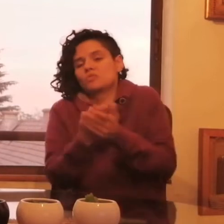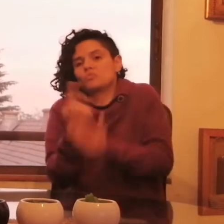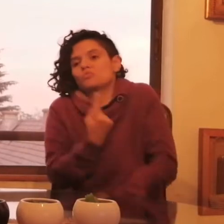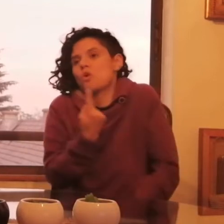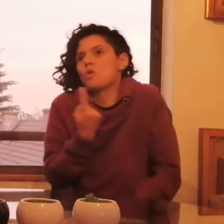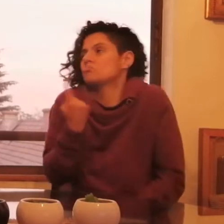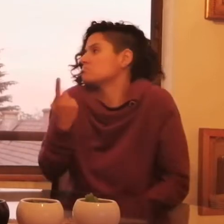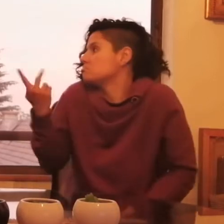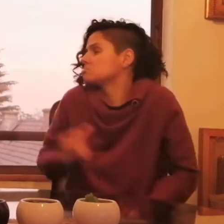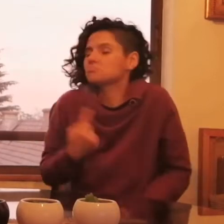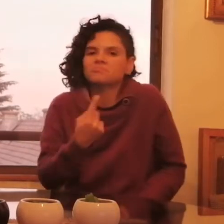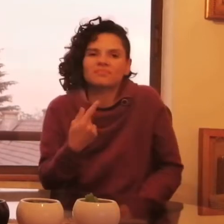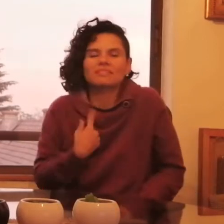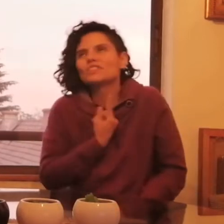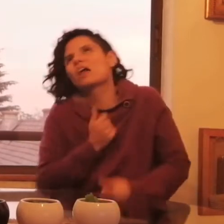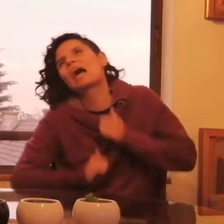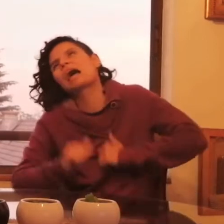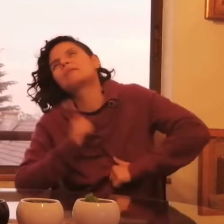[risas]estoy tan sola, dije no importa voy a estudiar sola